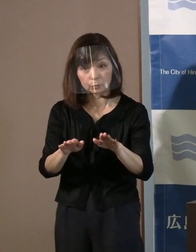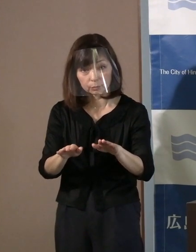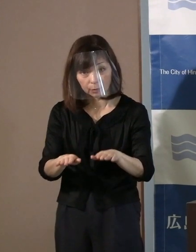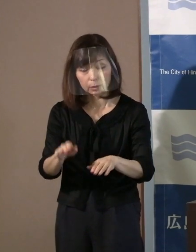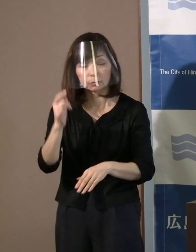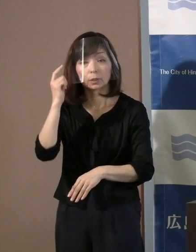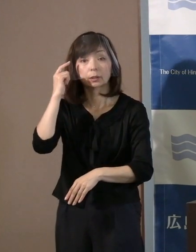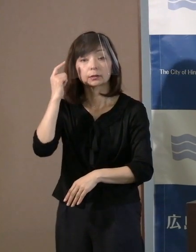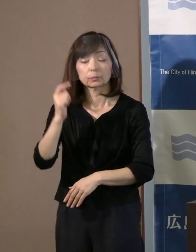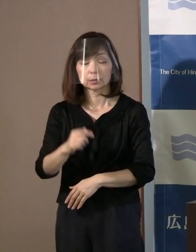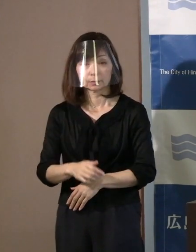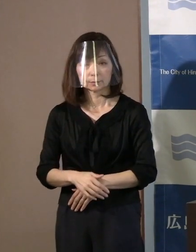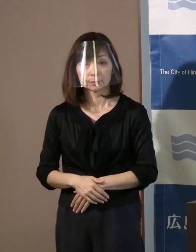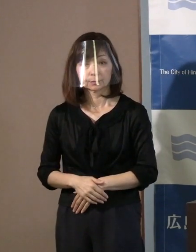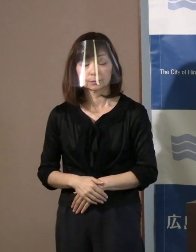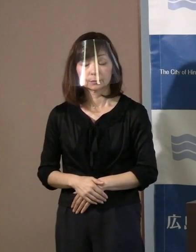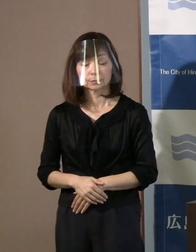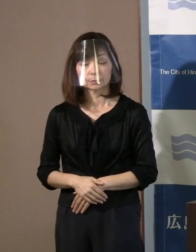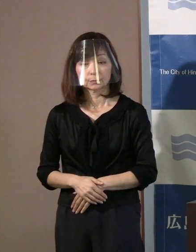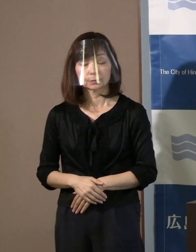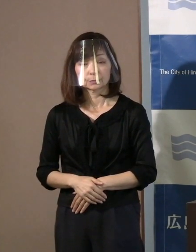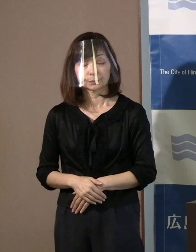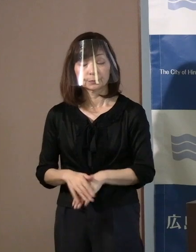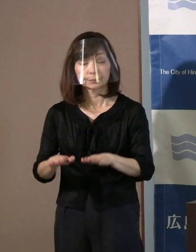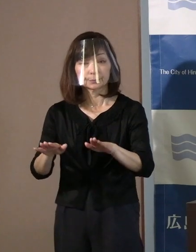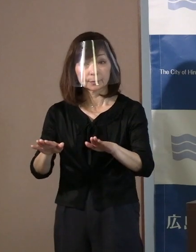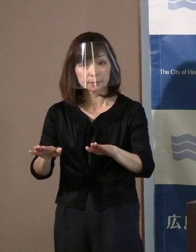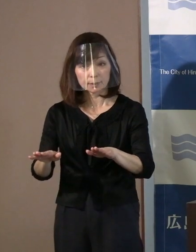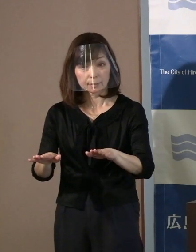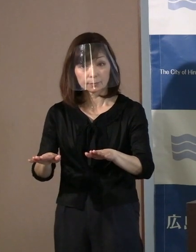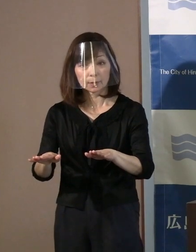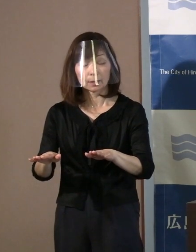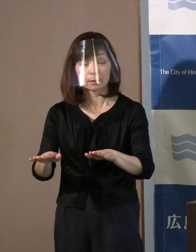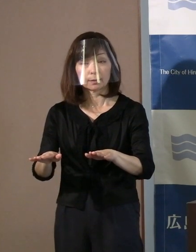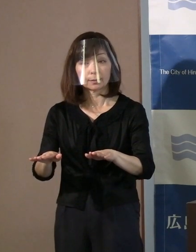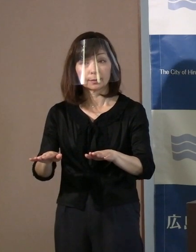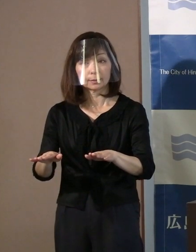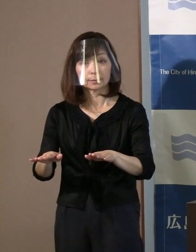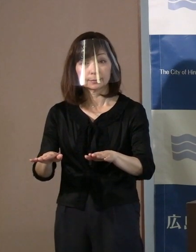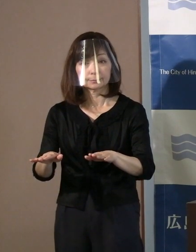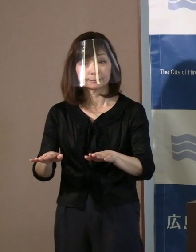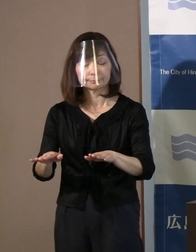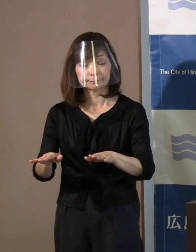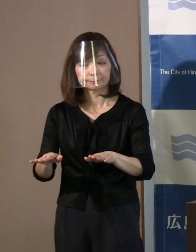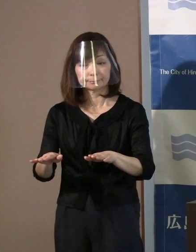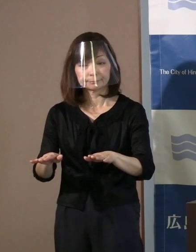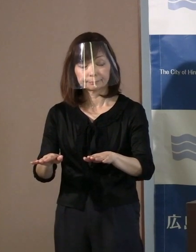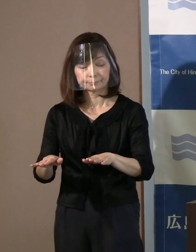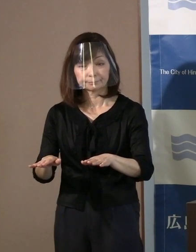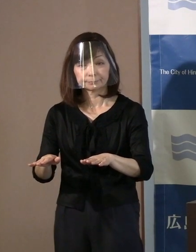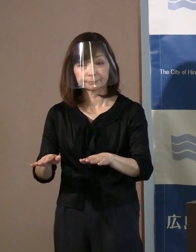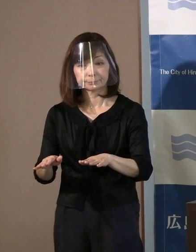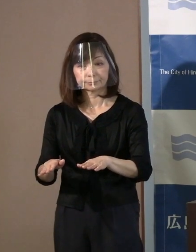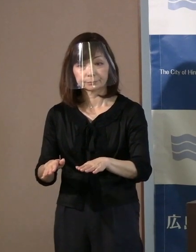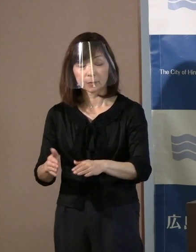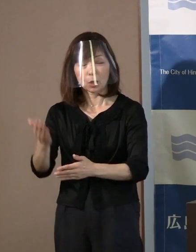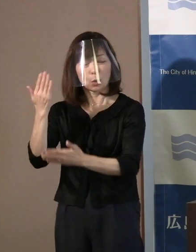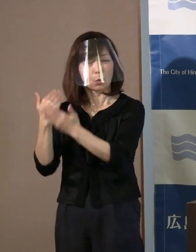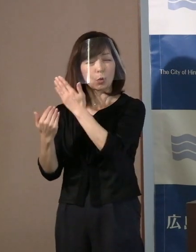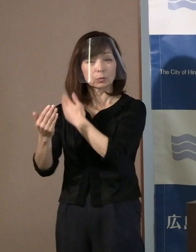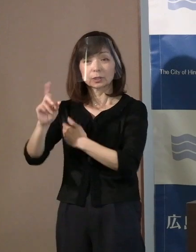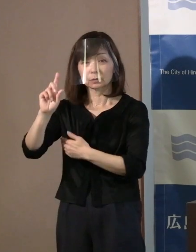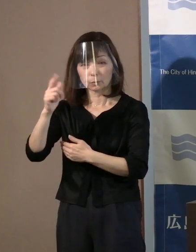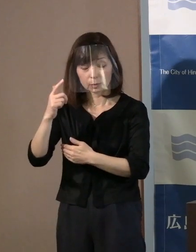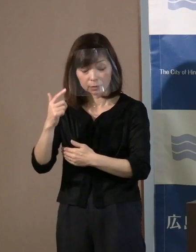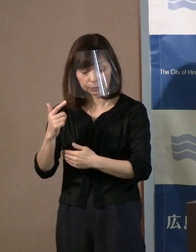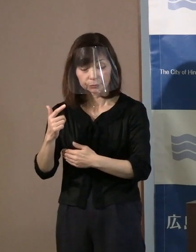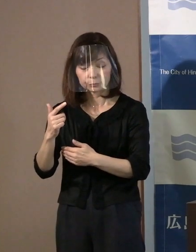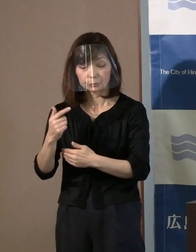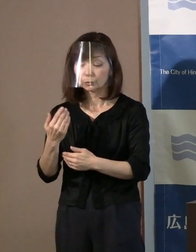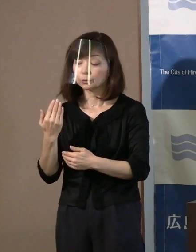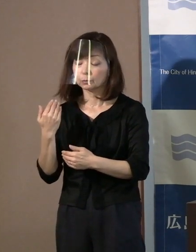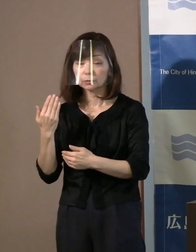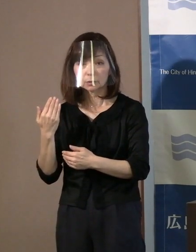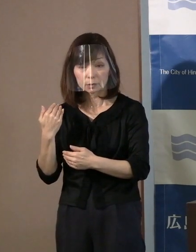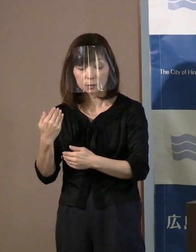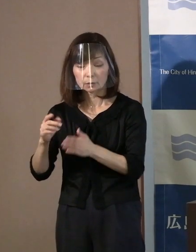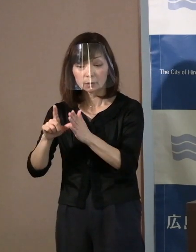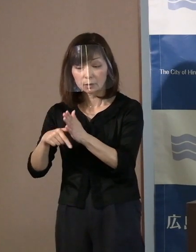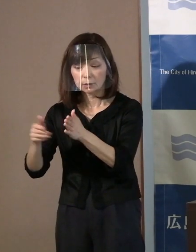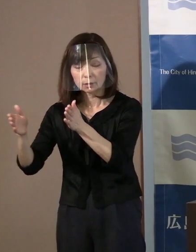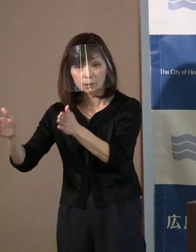そして､現時点では近代というレベルの面での 記録保存を行っているとこでありまして､